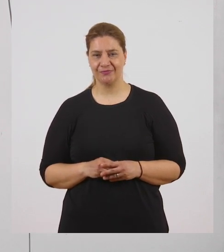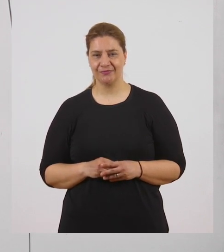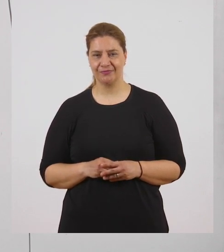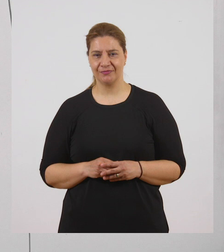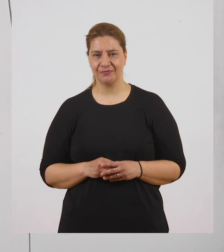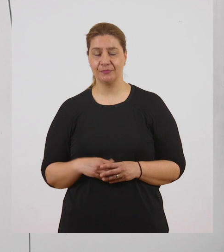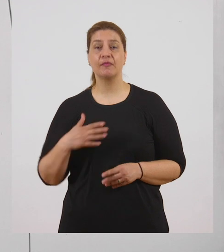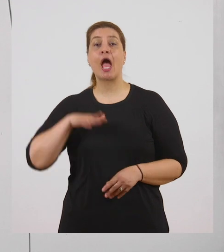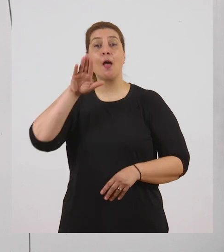παιδίατρος,